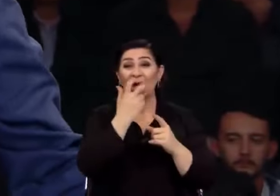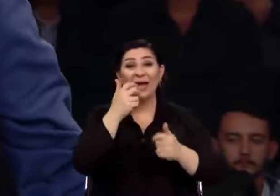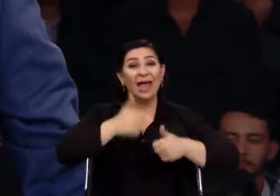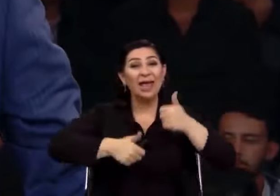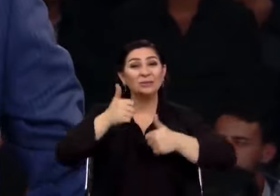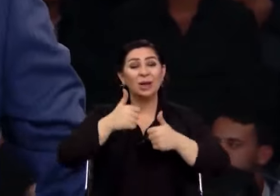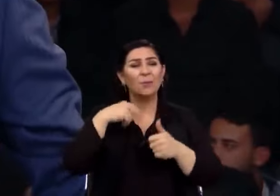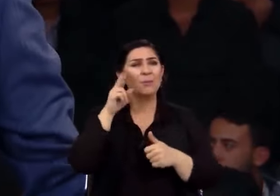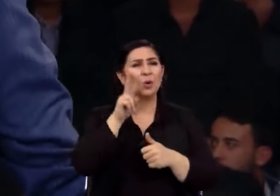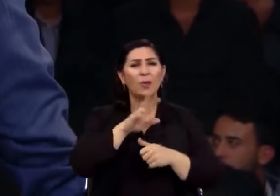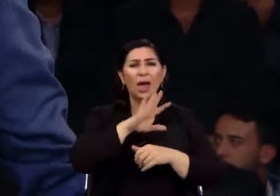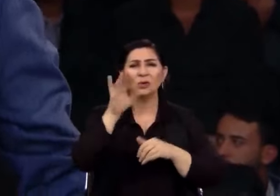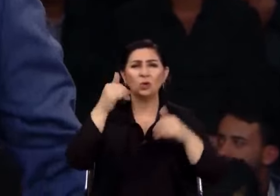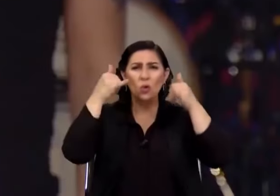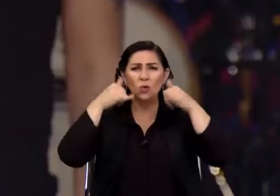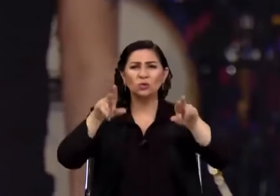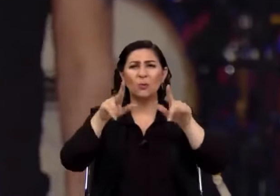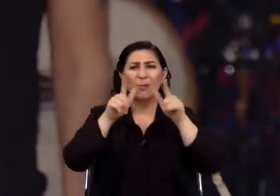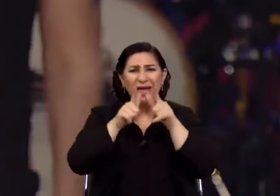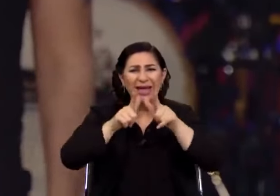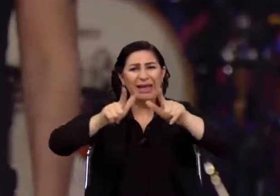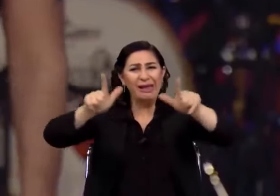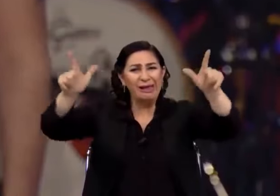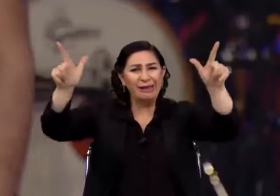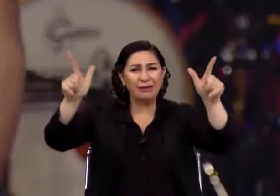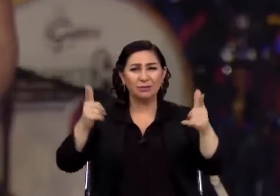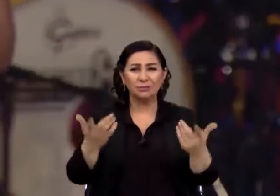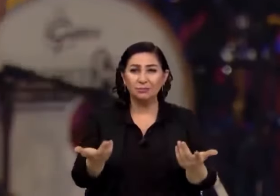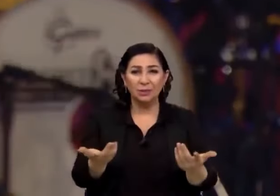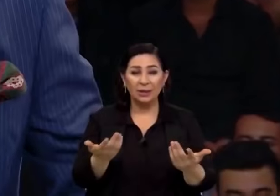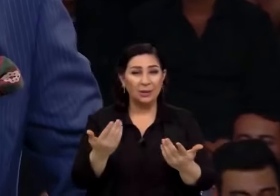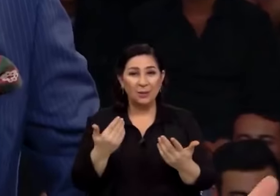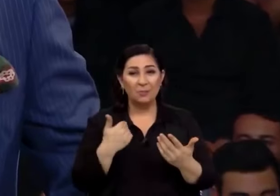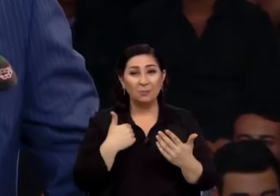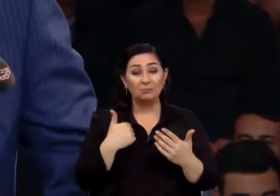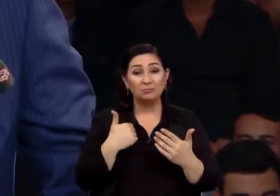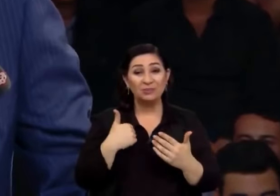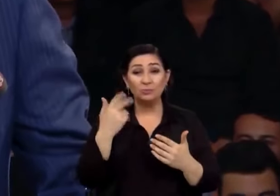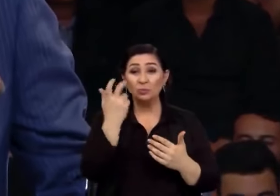bakıyorum herkes öküz gibi böğürüyor bizim Eee bizim müziğimizde böyle bir